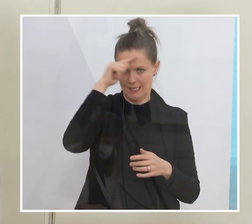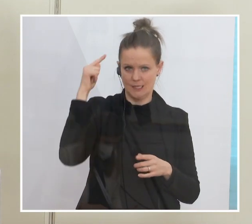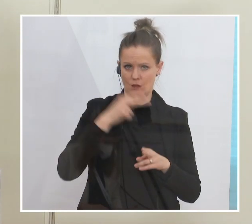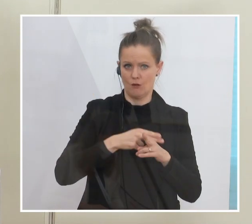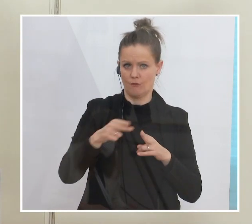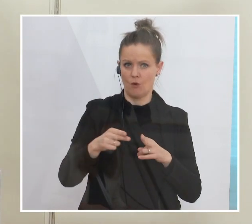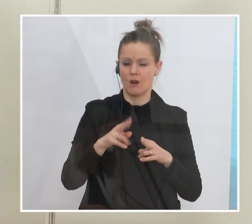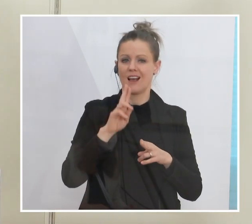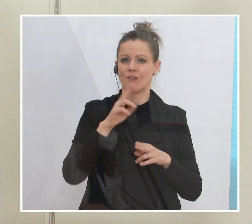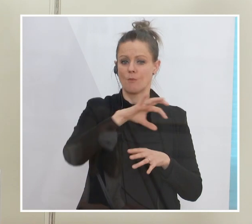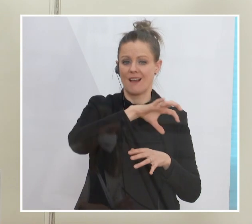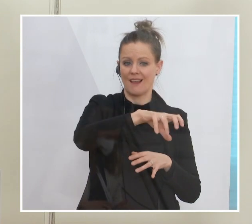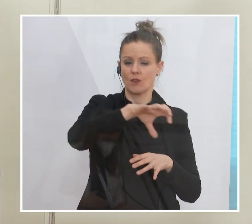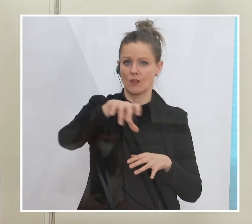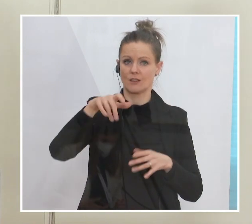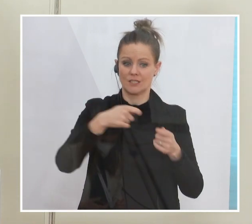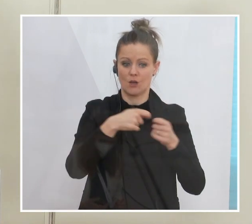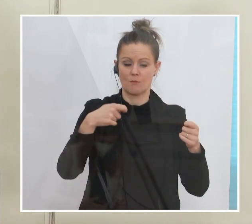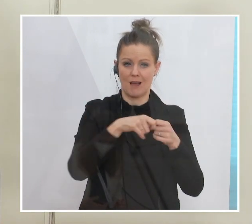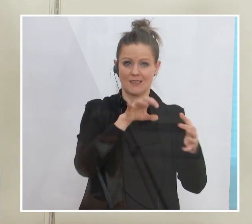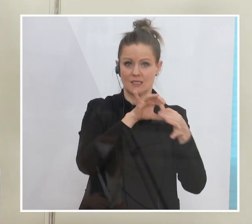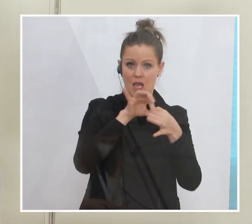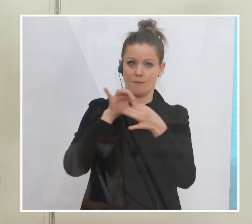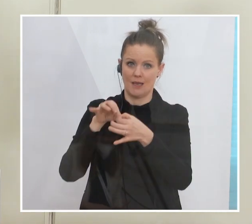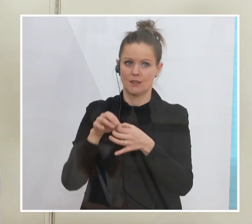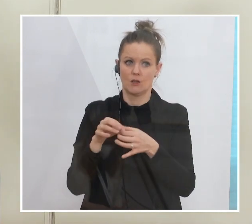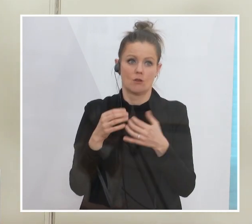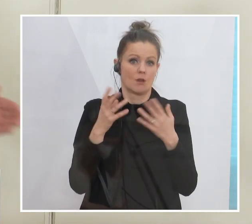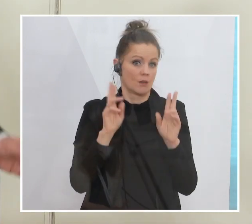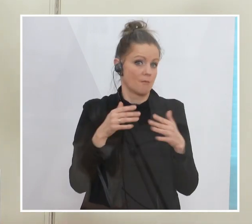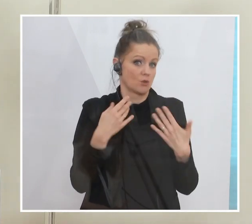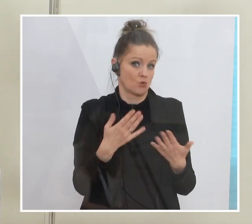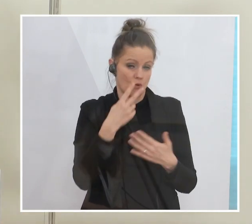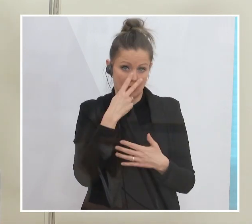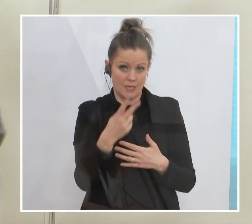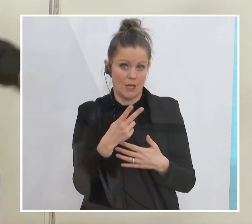Regionalisierung von Maßnahmen – und das kann man ja in diese Richtung sehen oder deuten oder auch